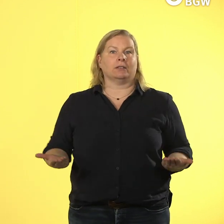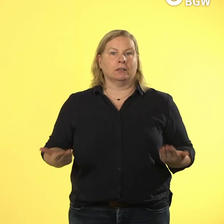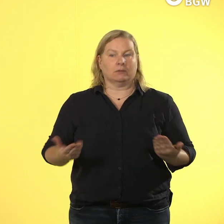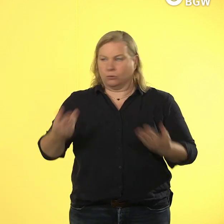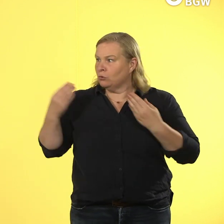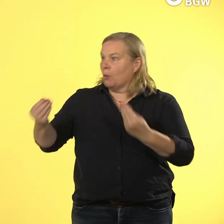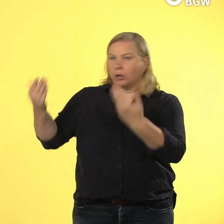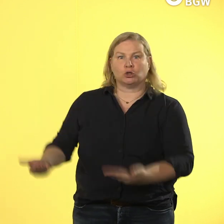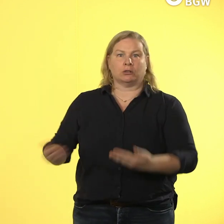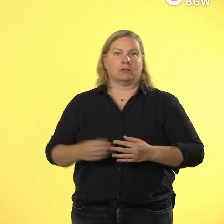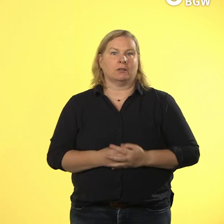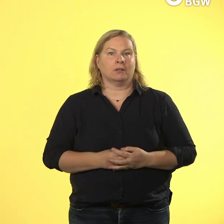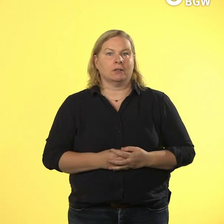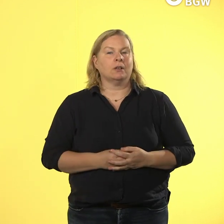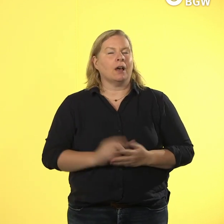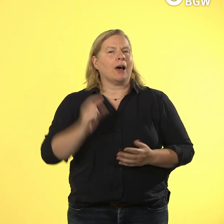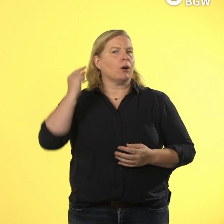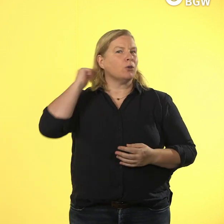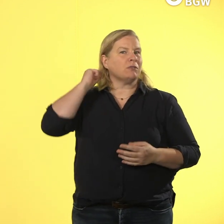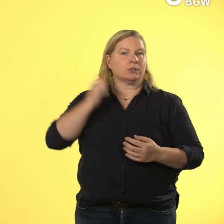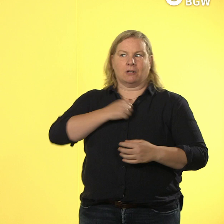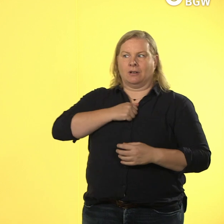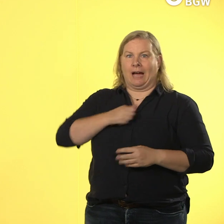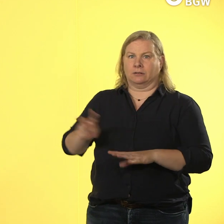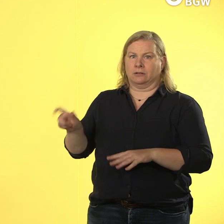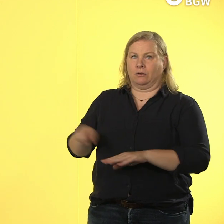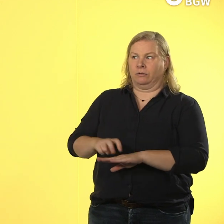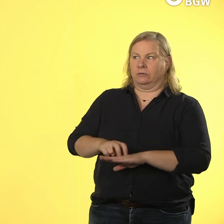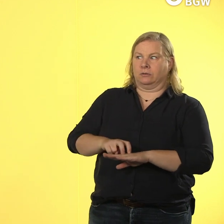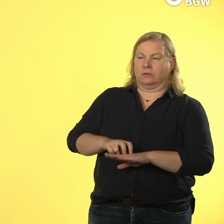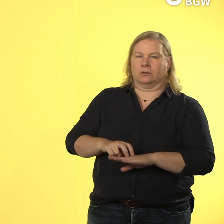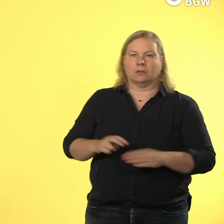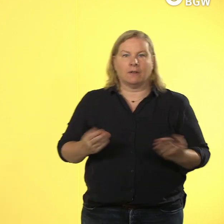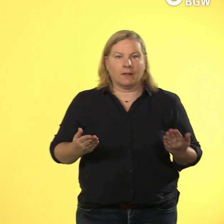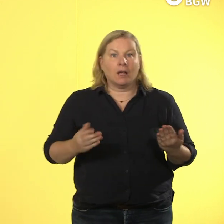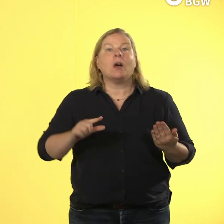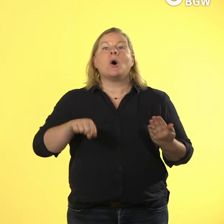Dann gehe ich in ein Bildungsangebot. Dann kommt eine Fachberatung